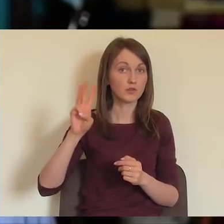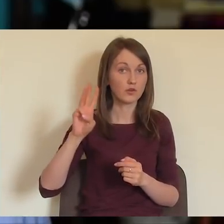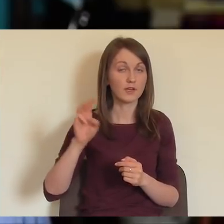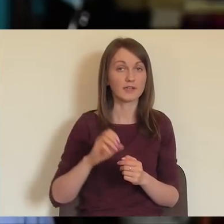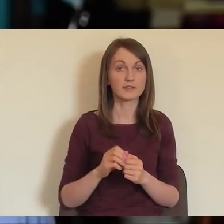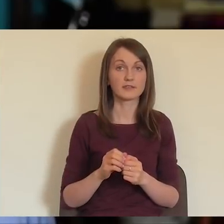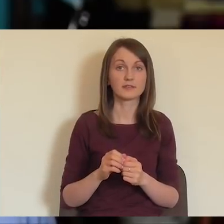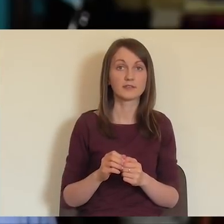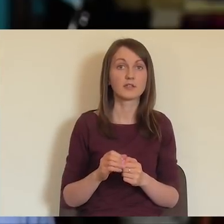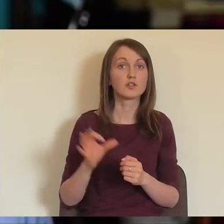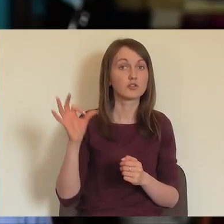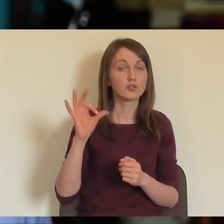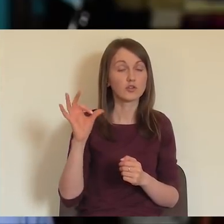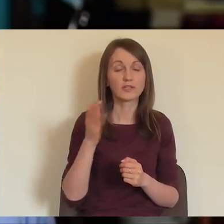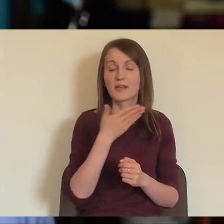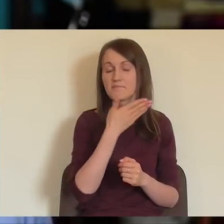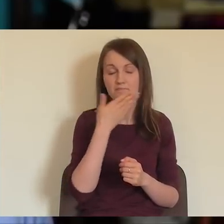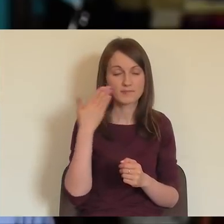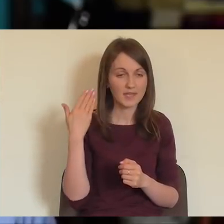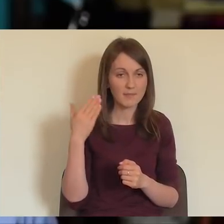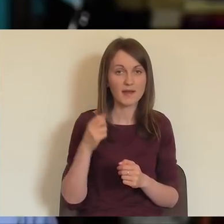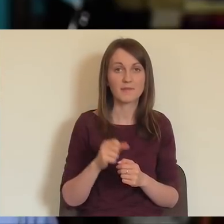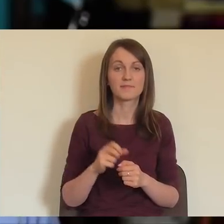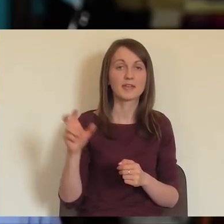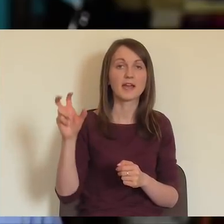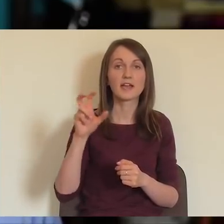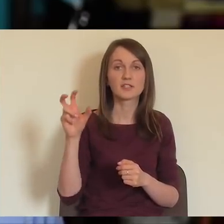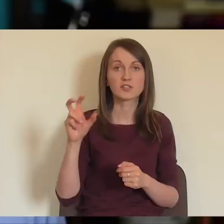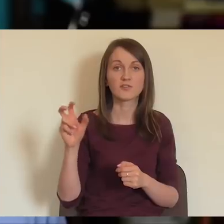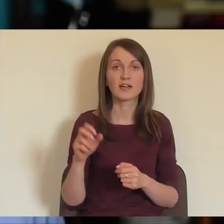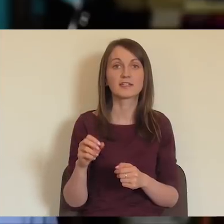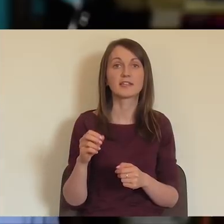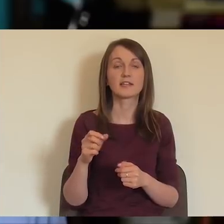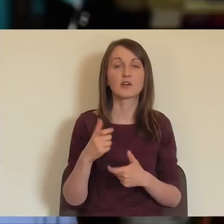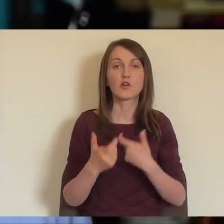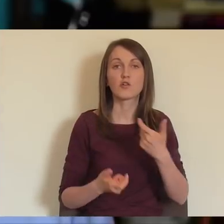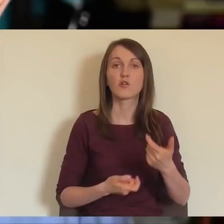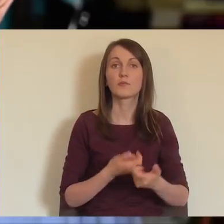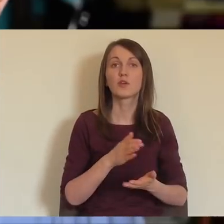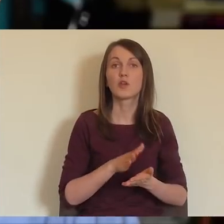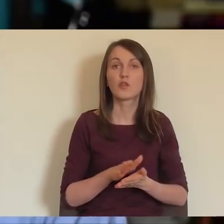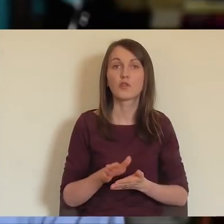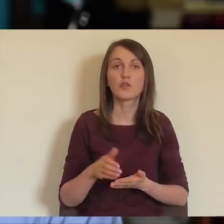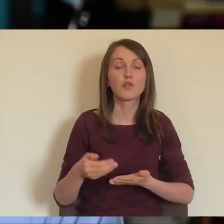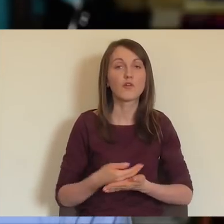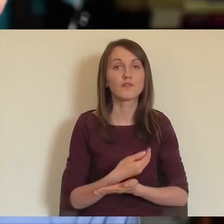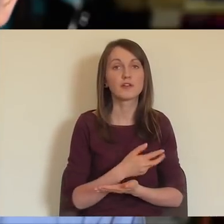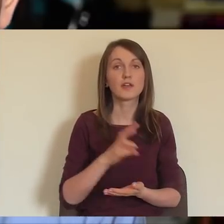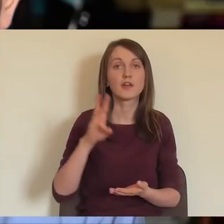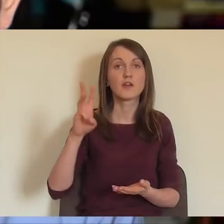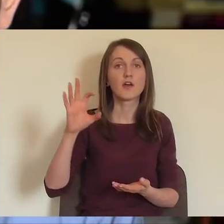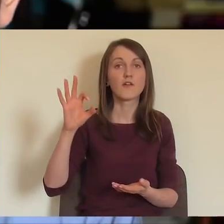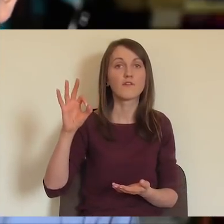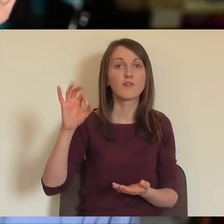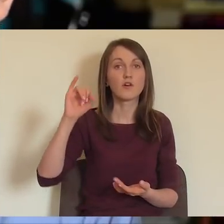a w środę... nie, w czwartek, w środę nic nie ma... w czwartek robi Wojtek z Krakowa.